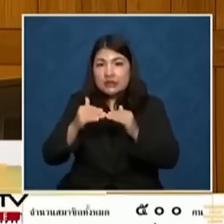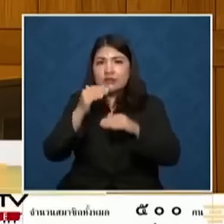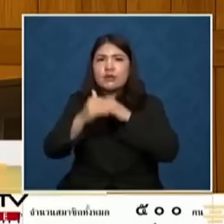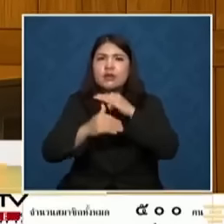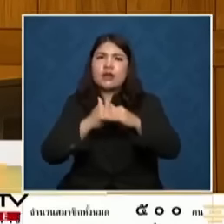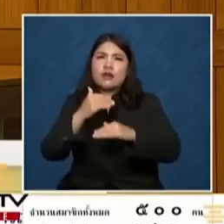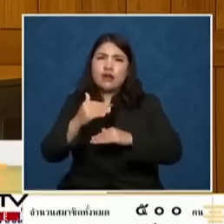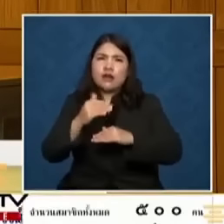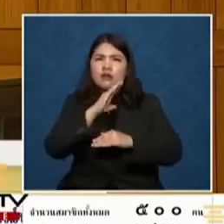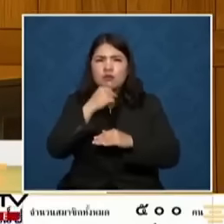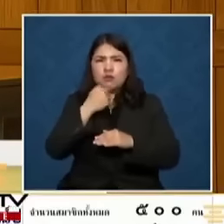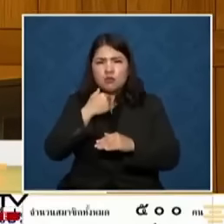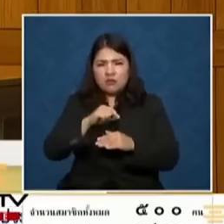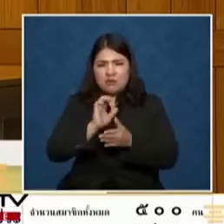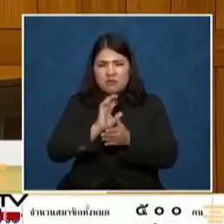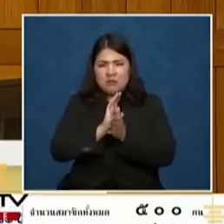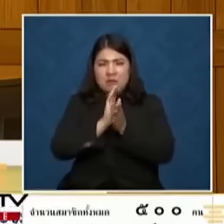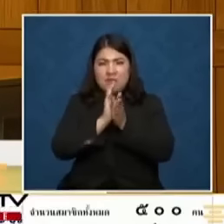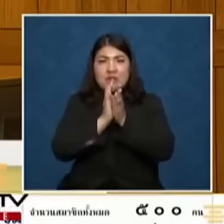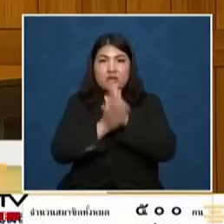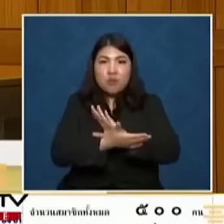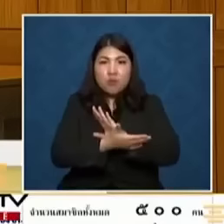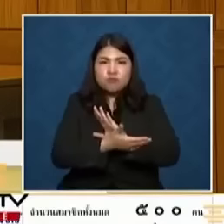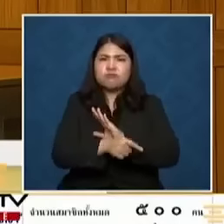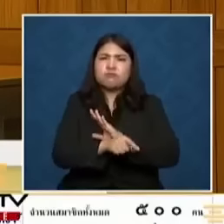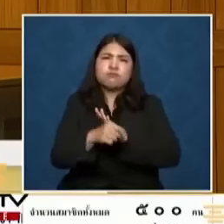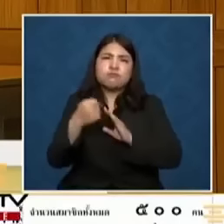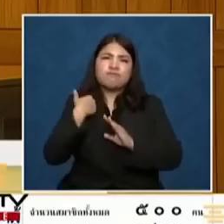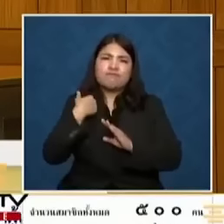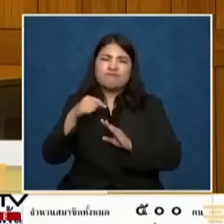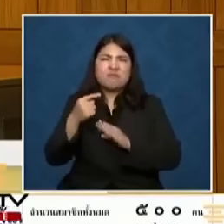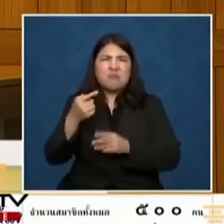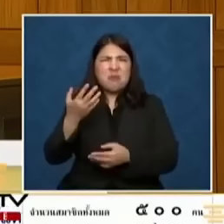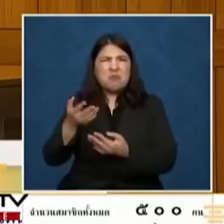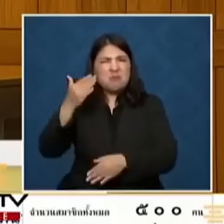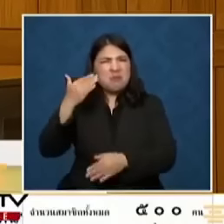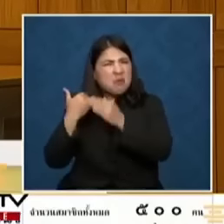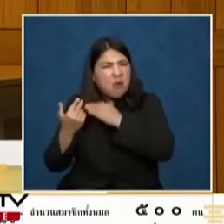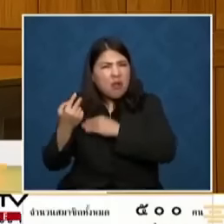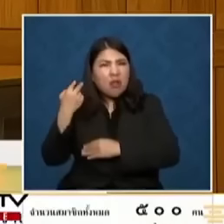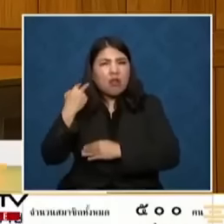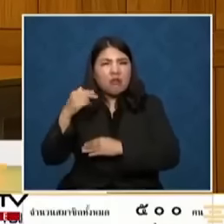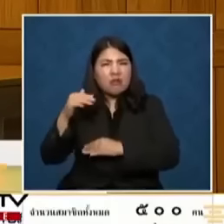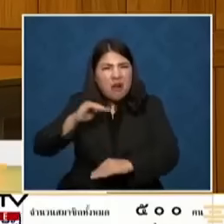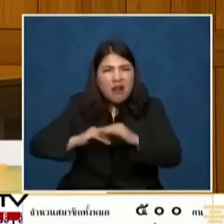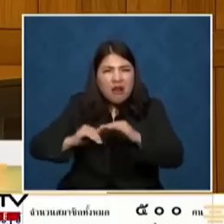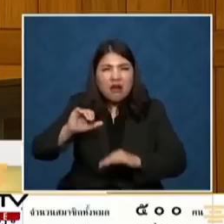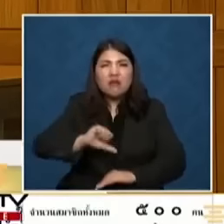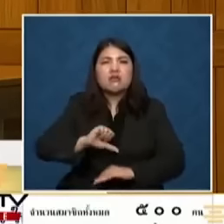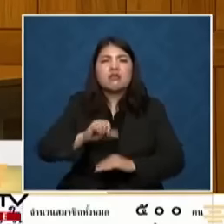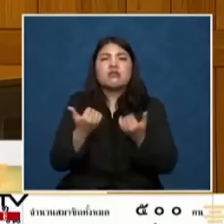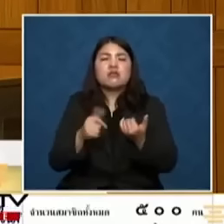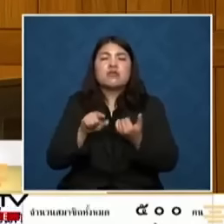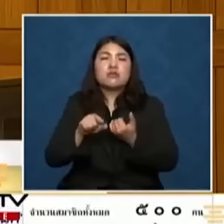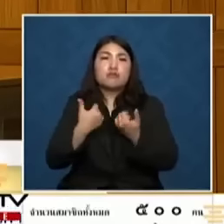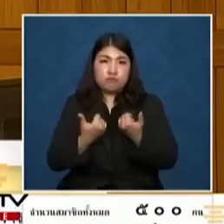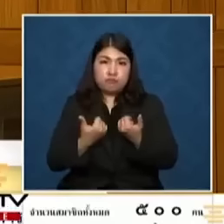เจตนาอย่าลืมรัฐบาลกล้าสบตาประชาชนก่อน ตอบมั้ยล่ะถ้าเป็นคำพูดคุณพิธาก็สบตาผมสิ